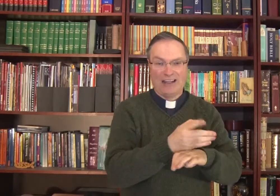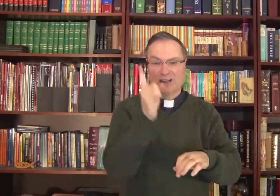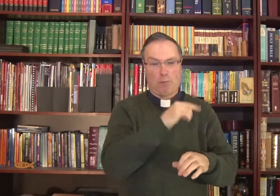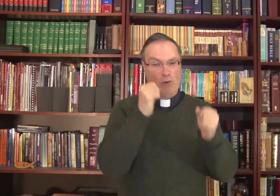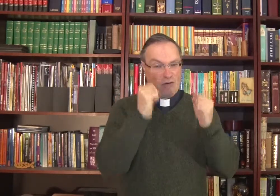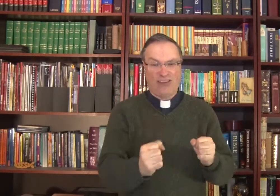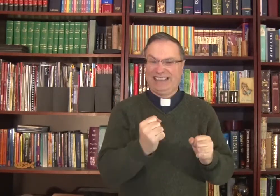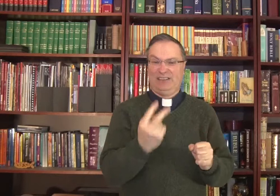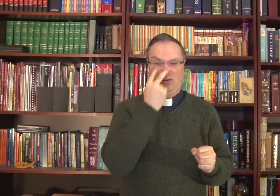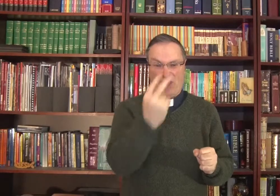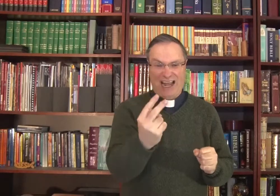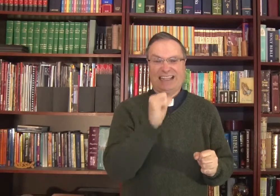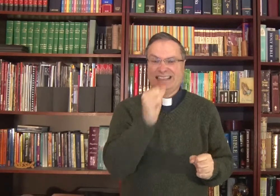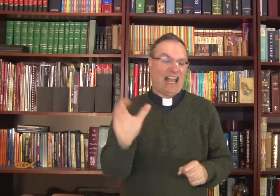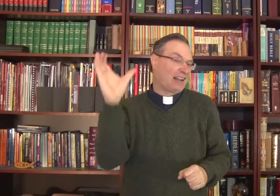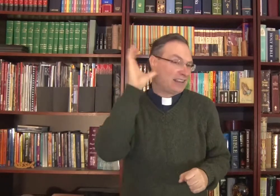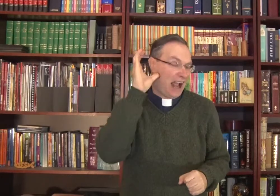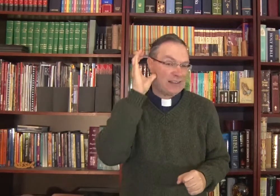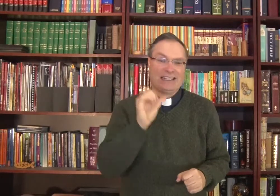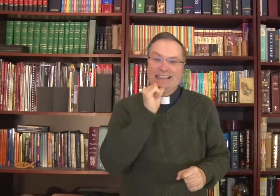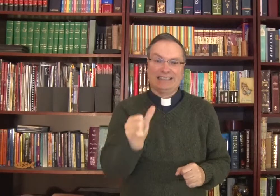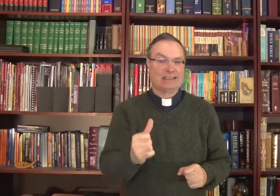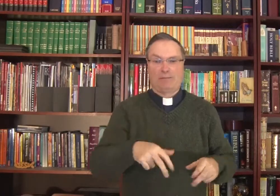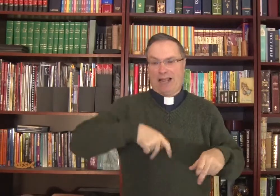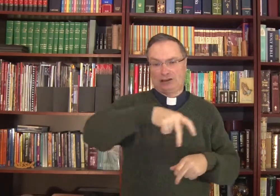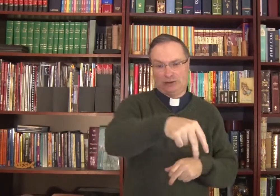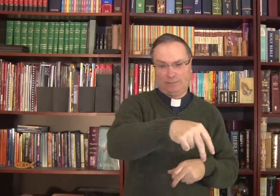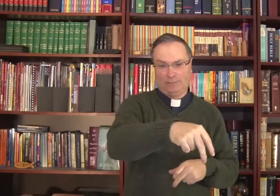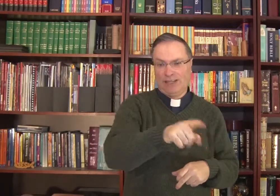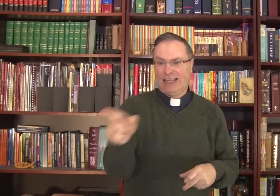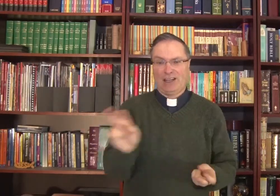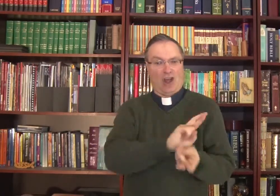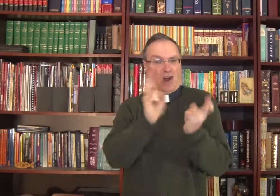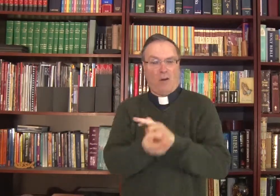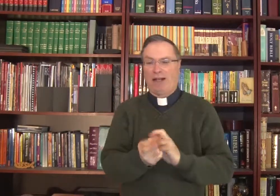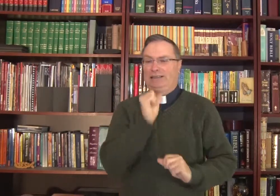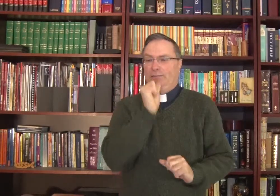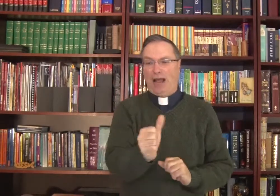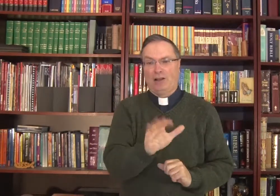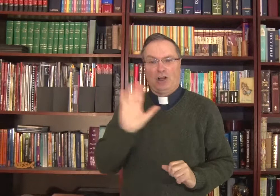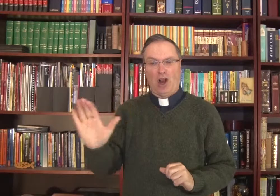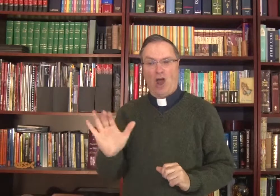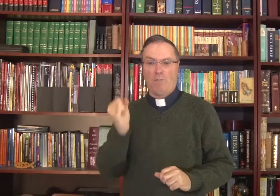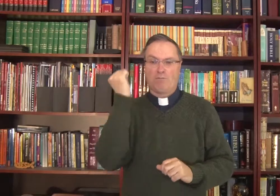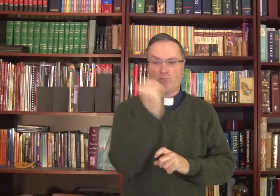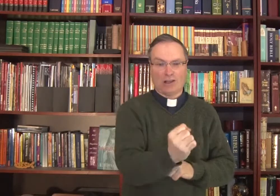qui ne peuvent ni voir, ni entendre, ni marcher, et ils ne se repentirent pas de leurs meurtres,